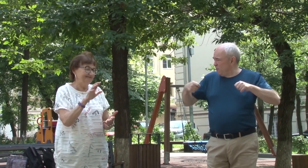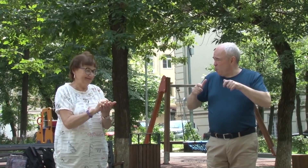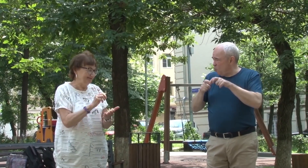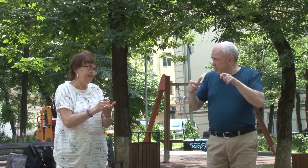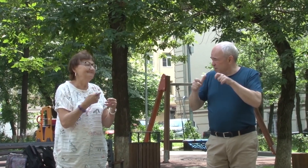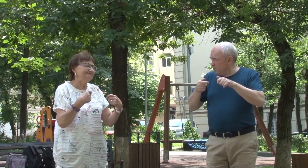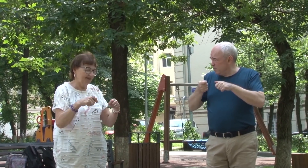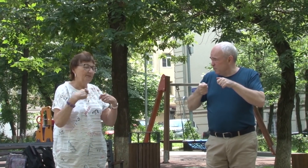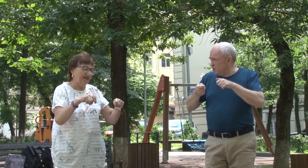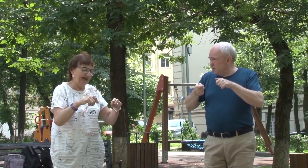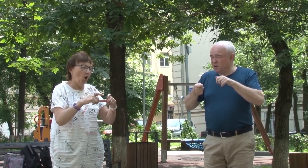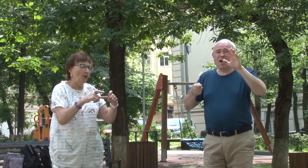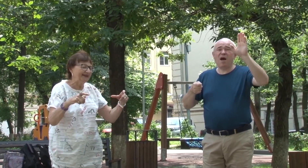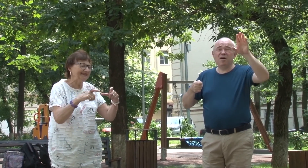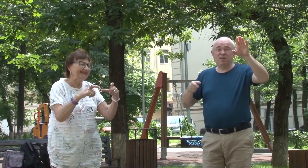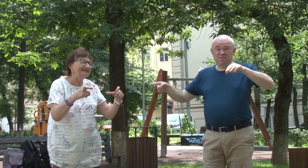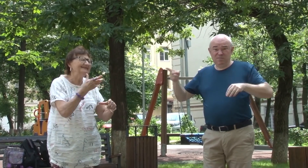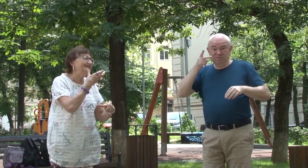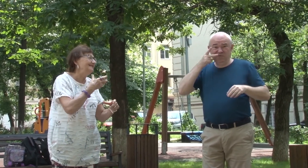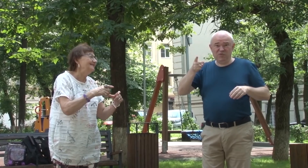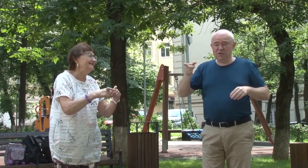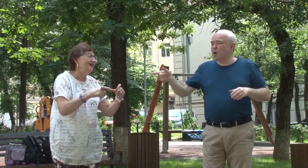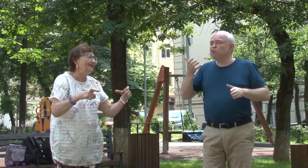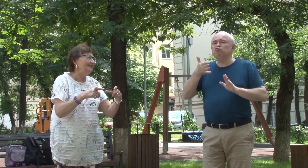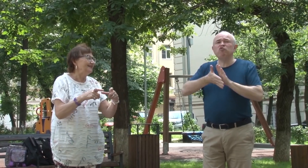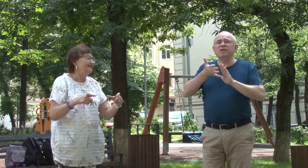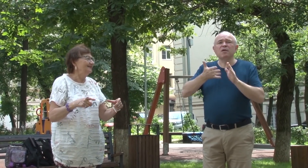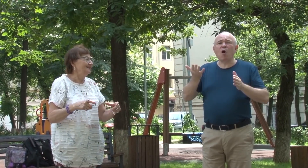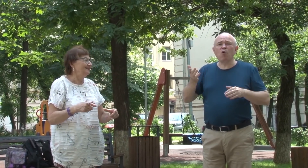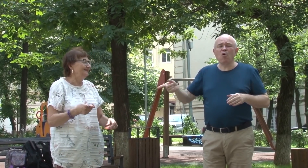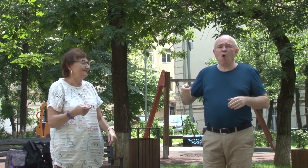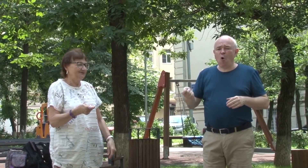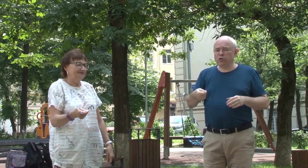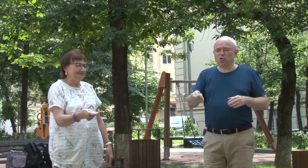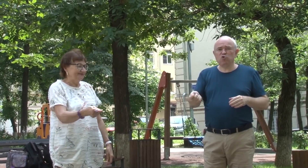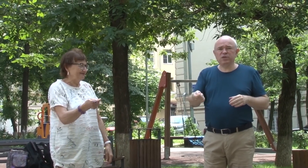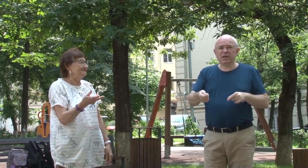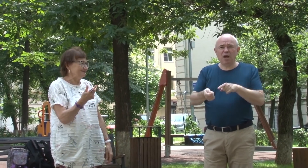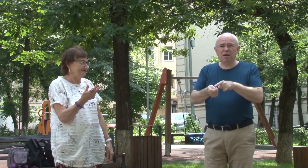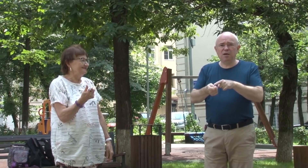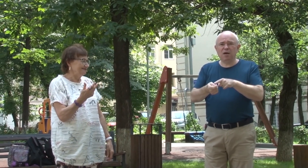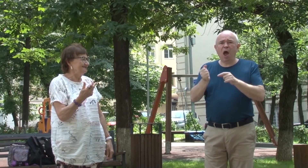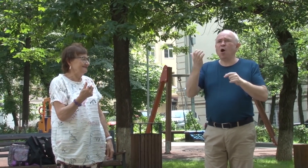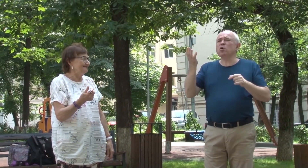Продавала открытки? – Да, открытки. Стоп! Смотрите, какой у нее жест: открыточник.